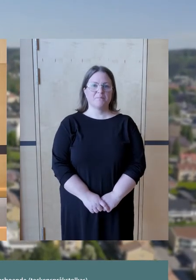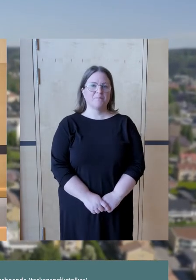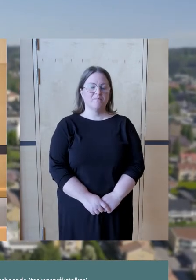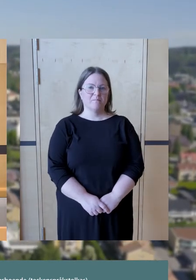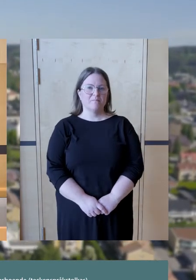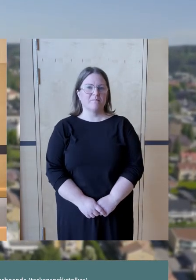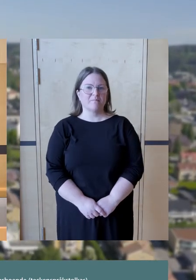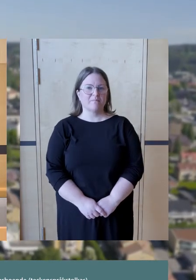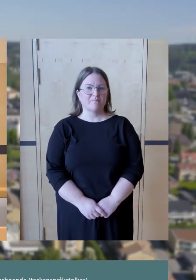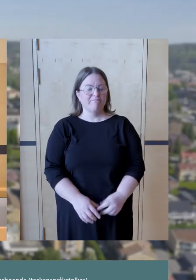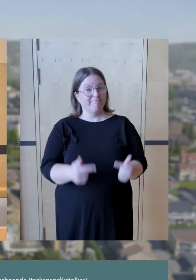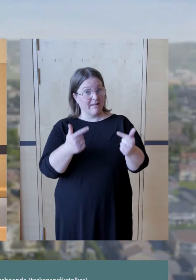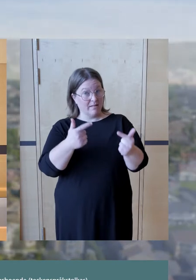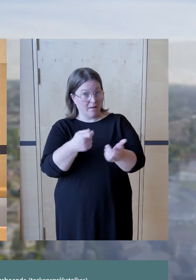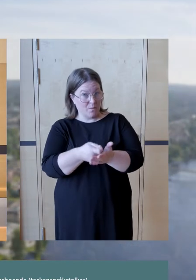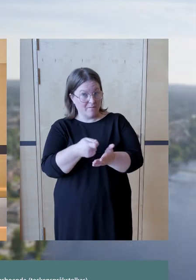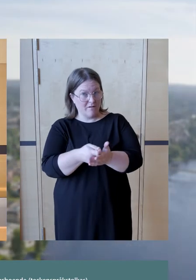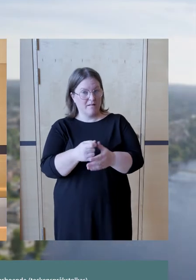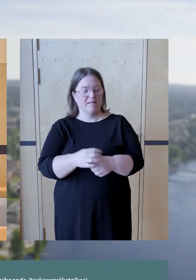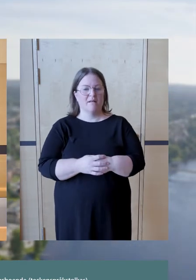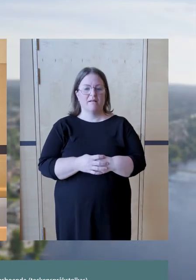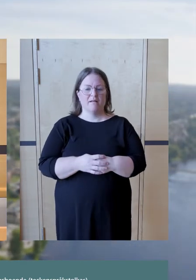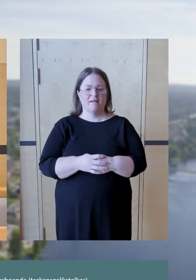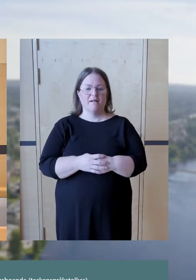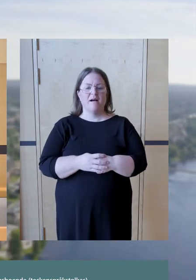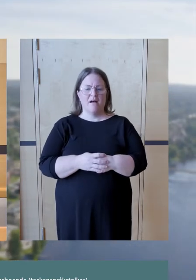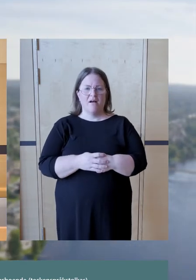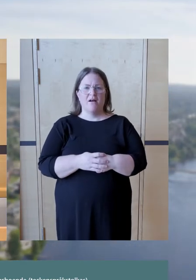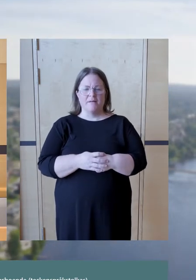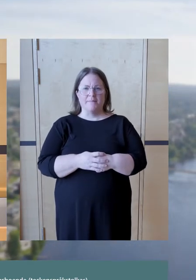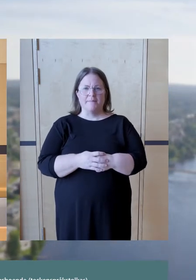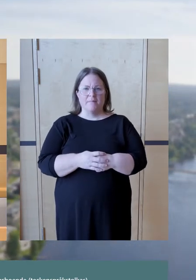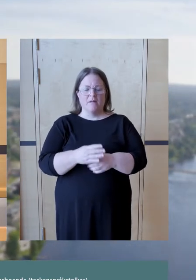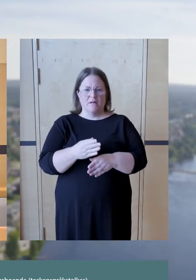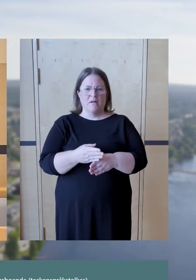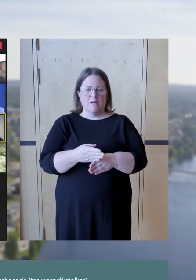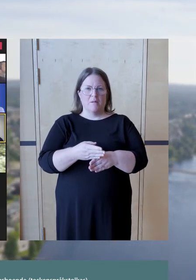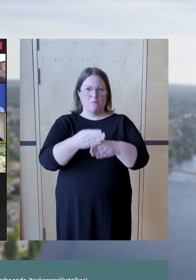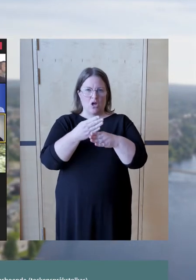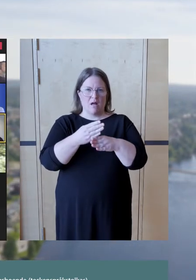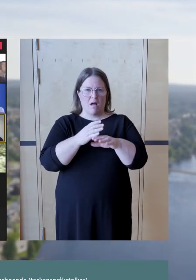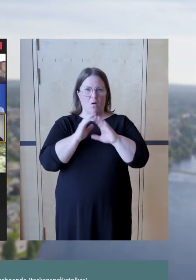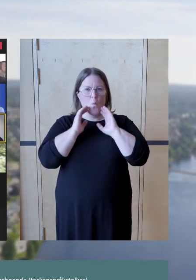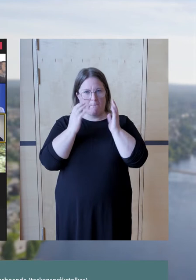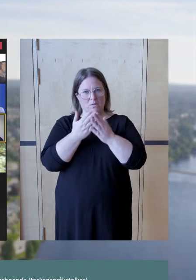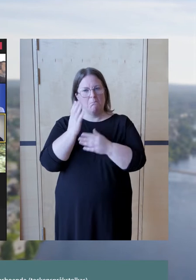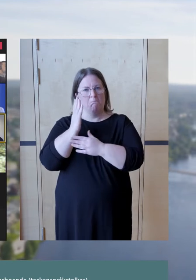Tack god för hörande Nämen ett begår omsorgsboende ska ju vara efter behov